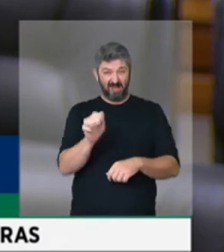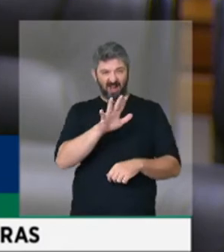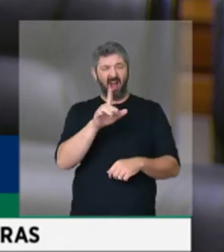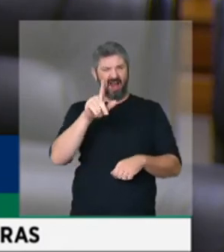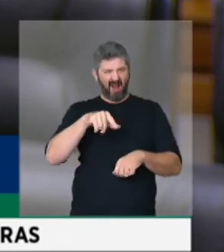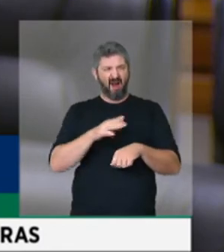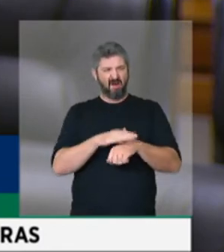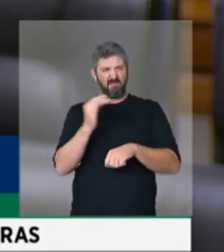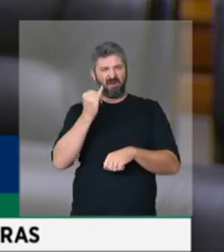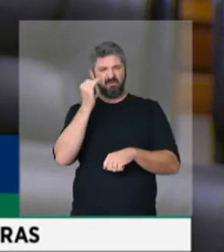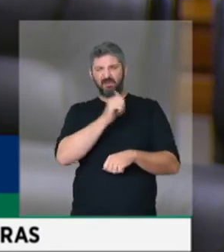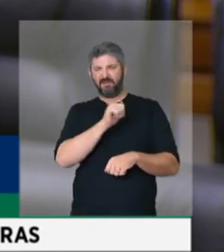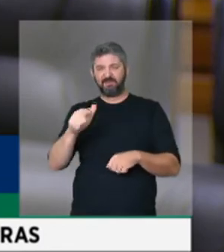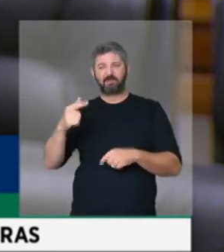DO PAÍS ? PRIVATIZAR A COMPANHIA MAIS IMPORTANTE DE